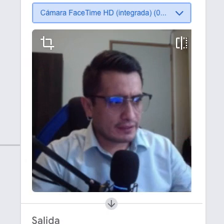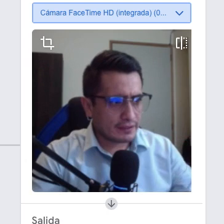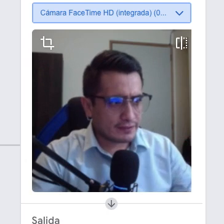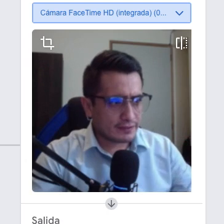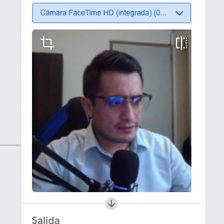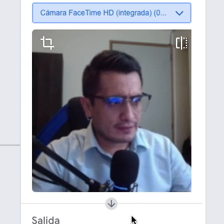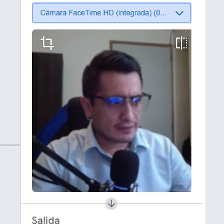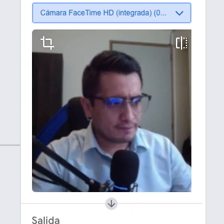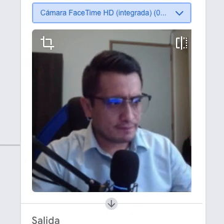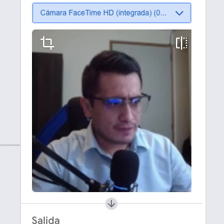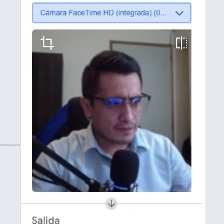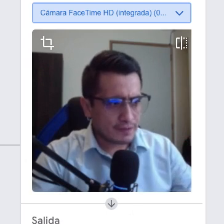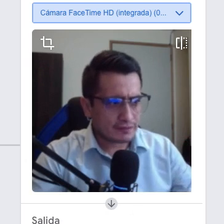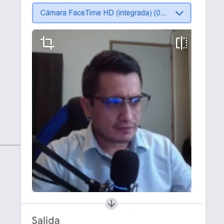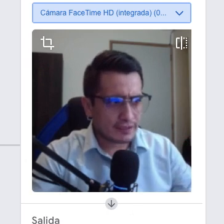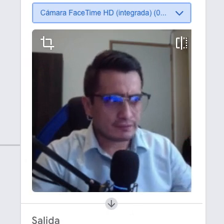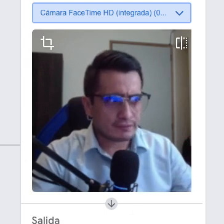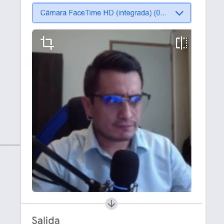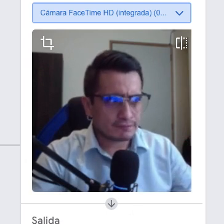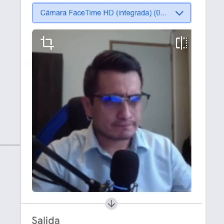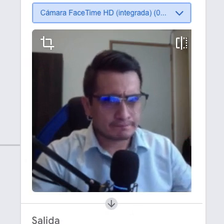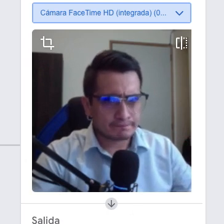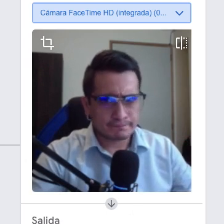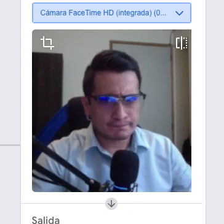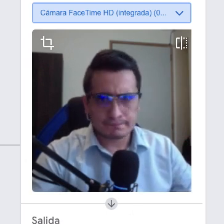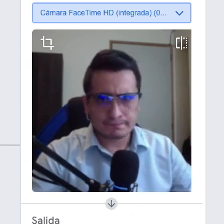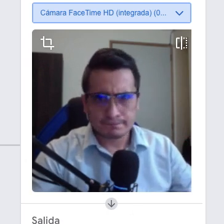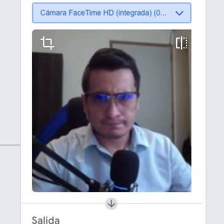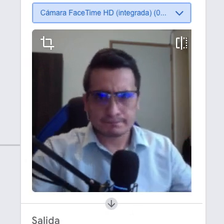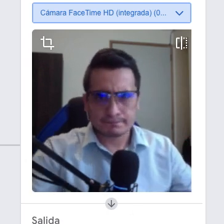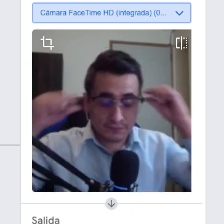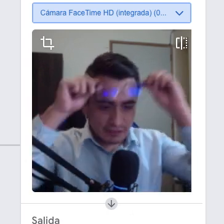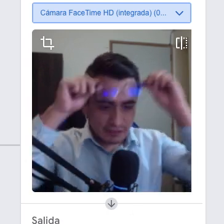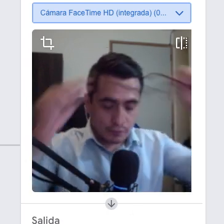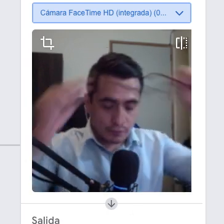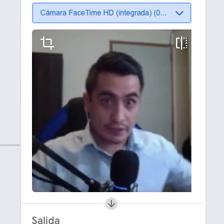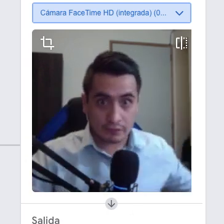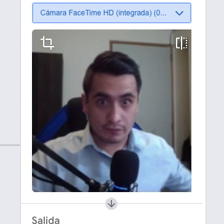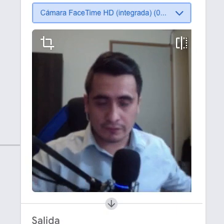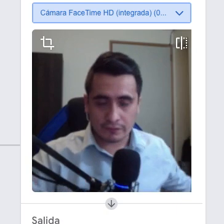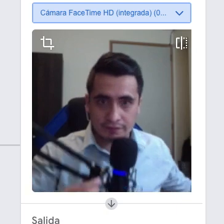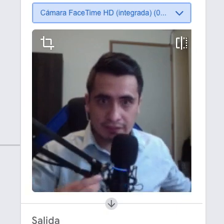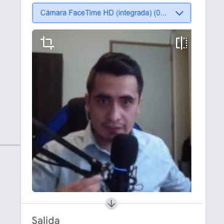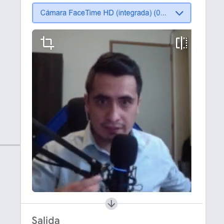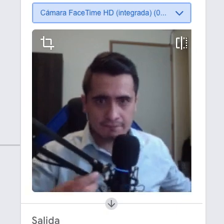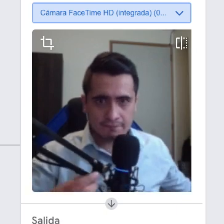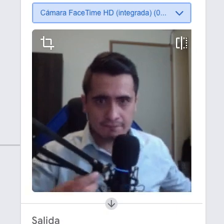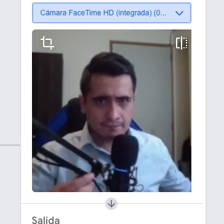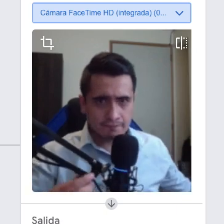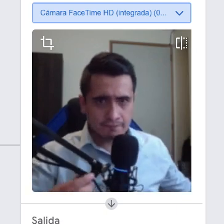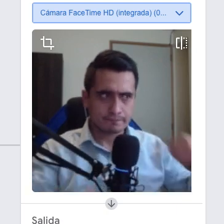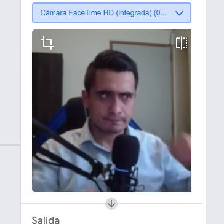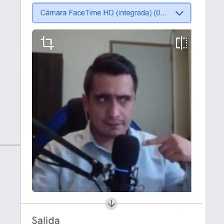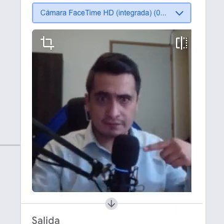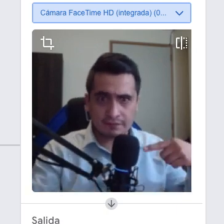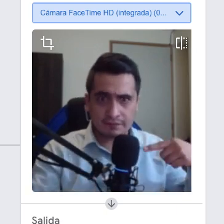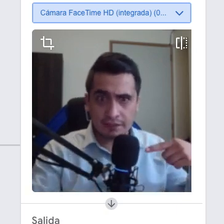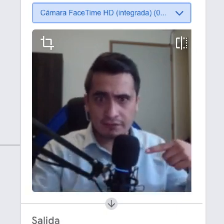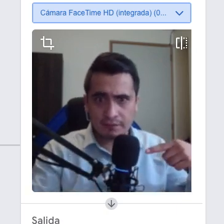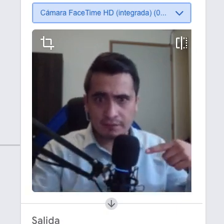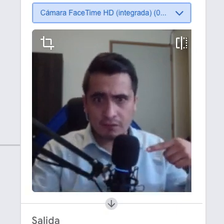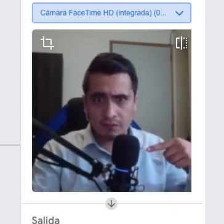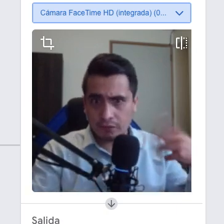es hacer variantes quizás por el objeto que esté aquí en este caso es el micrófono trate